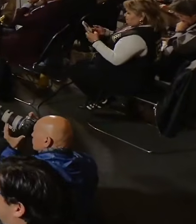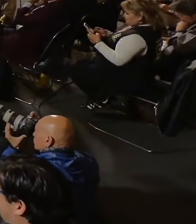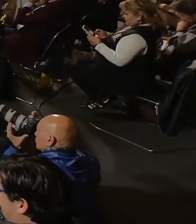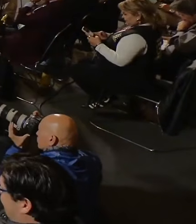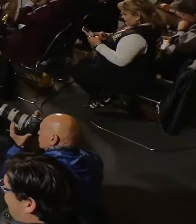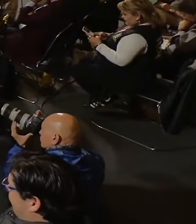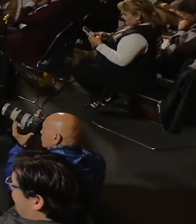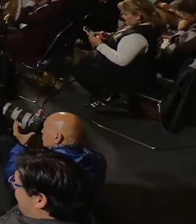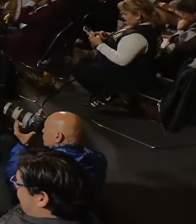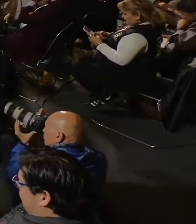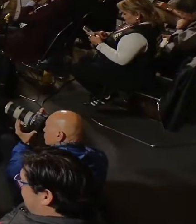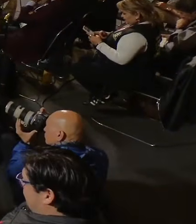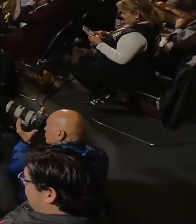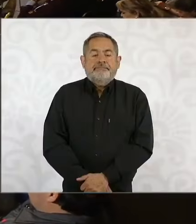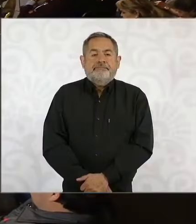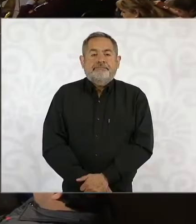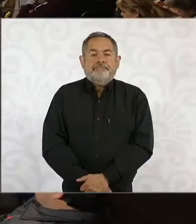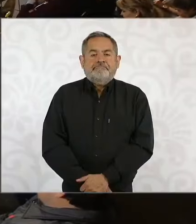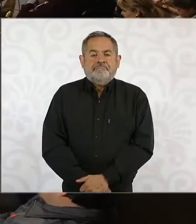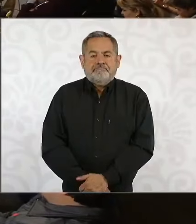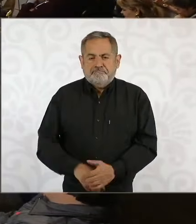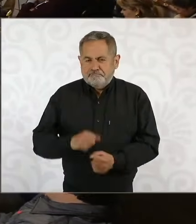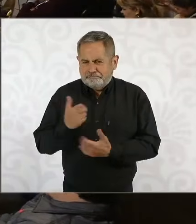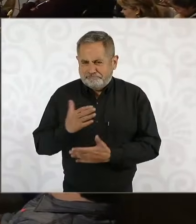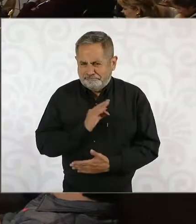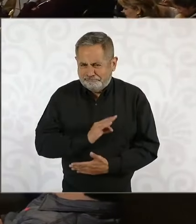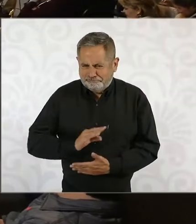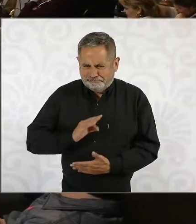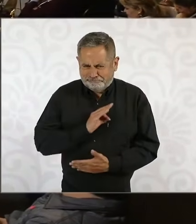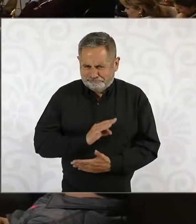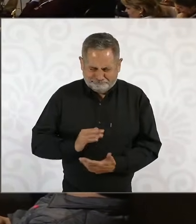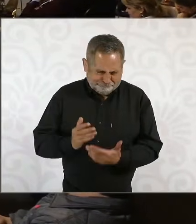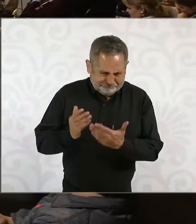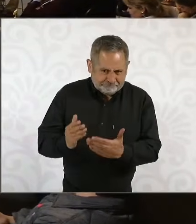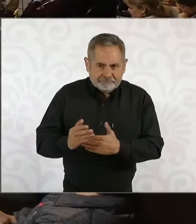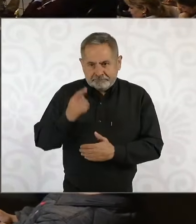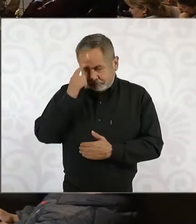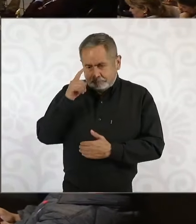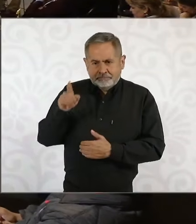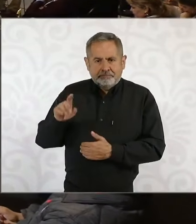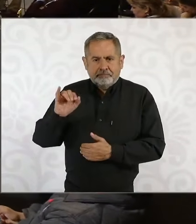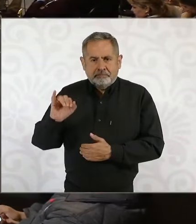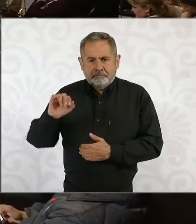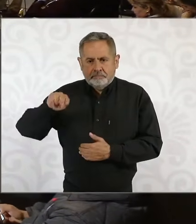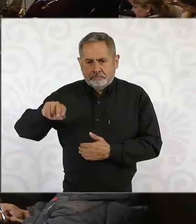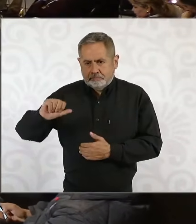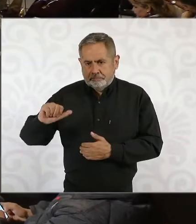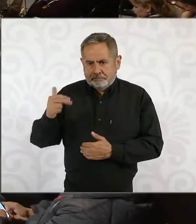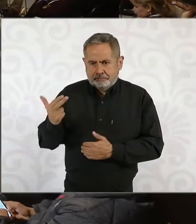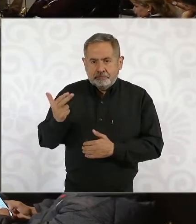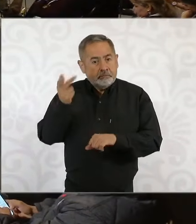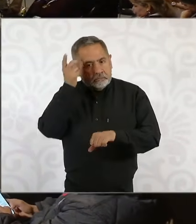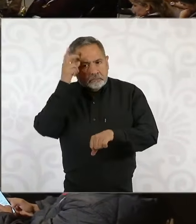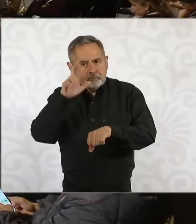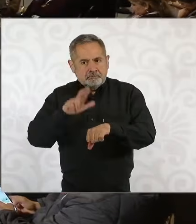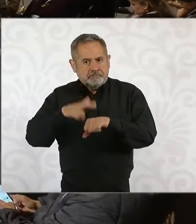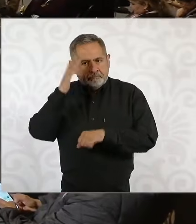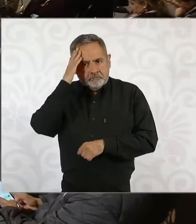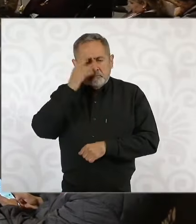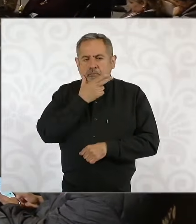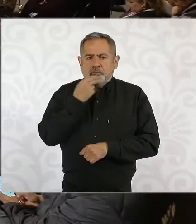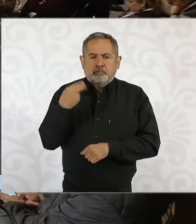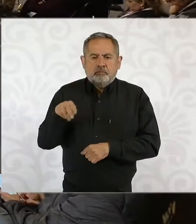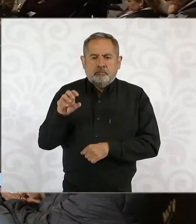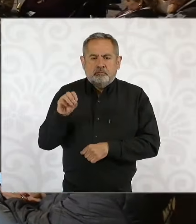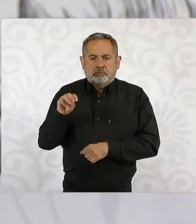Muchas felicidades. Muchas felicidades al INA, a su director general, eh Omar Vázquez, maestro, por